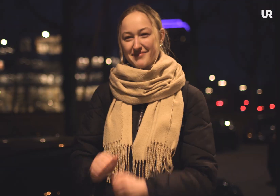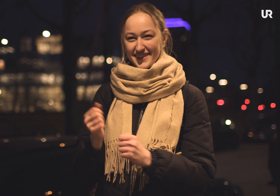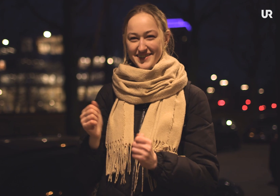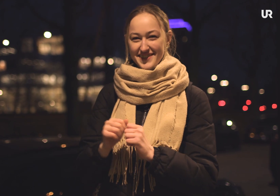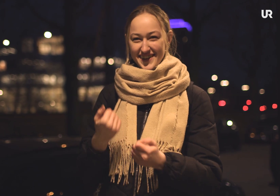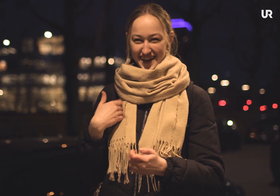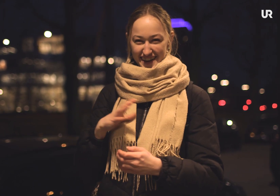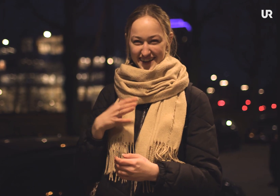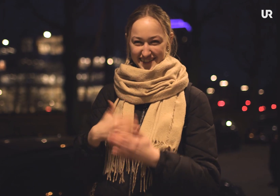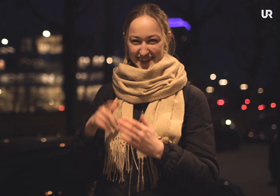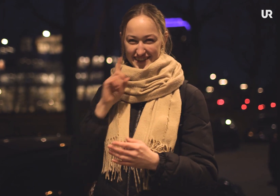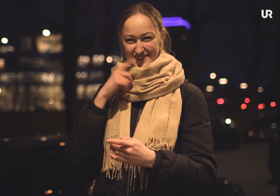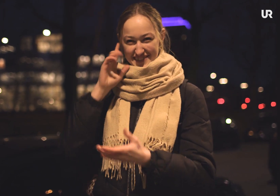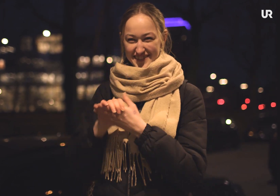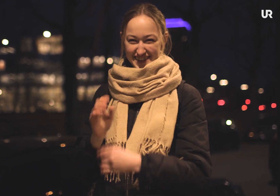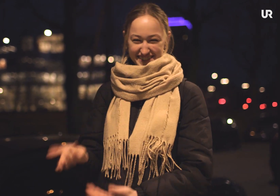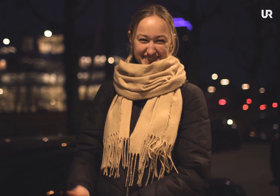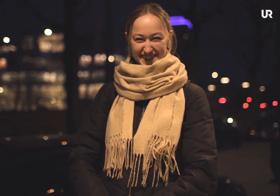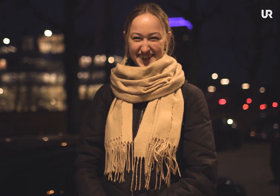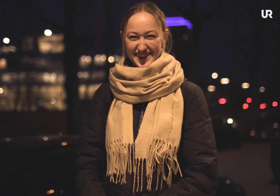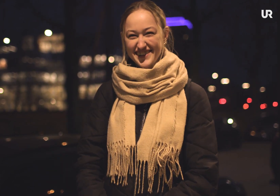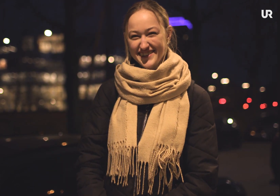Men jag har ändå redan en döv pojkvän, så!